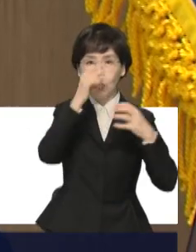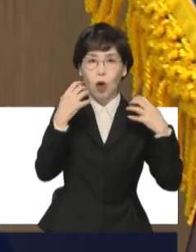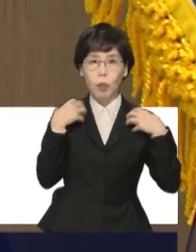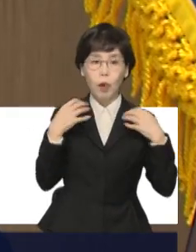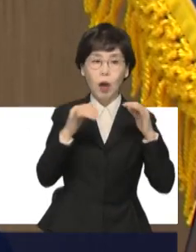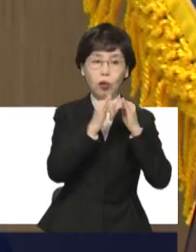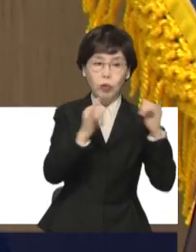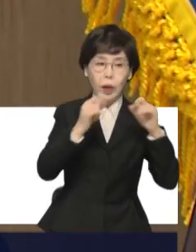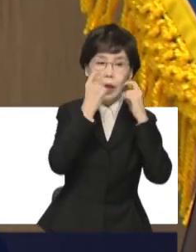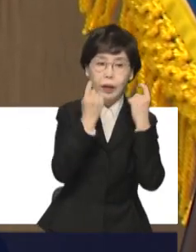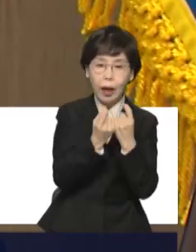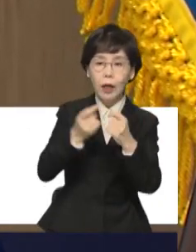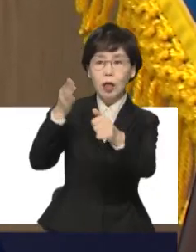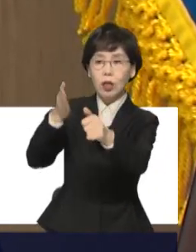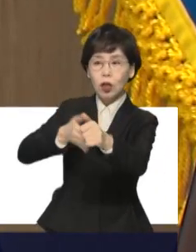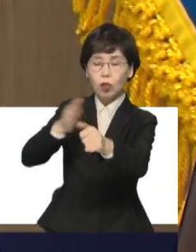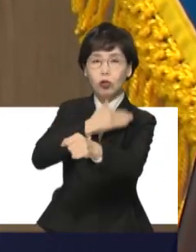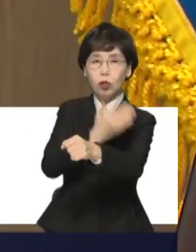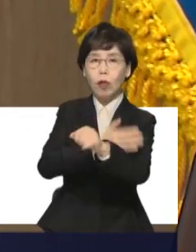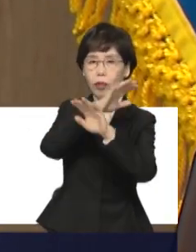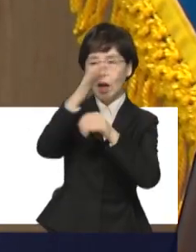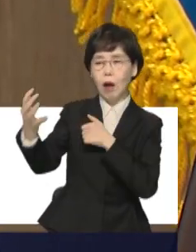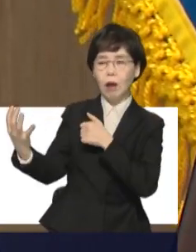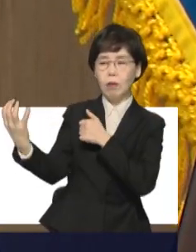개인청구권을 일괄 대리해 일본에 지원금을 수령한다고 되어 있습니다.